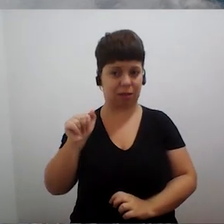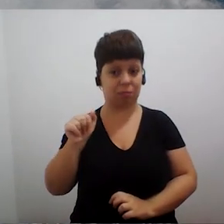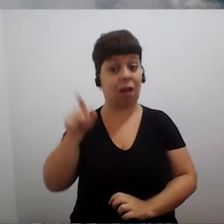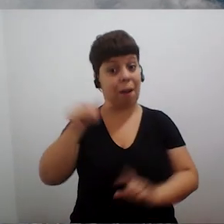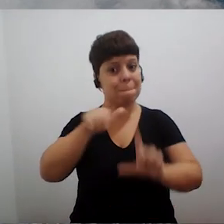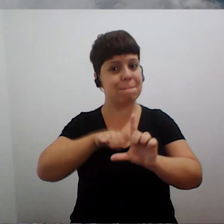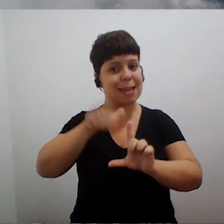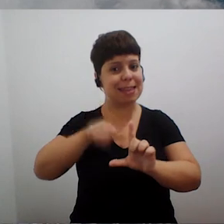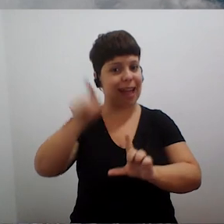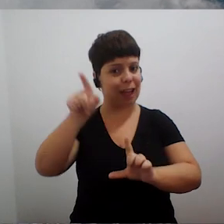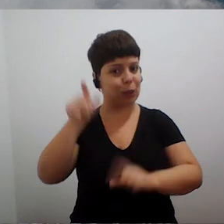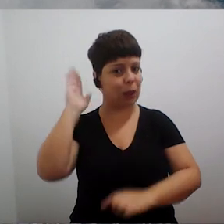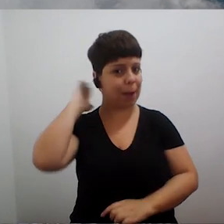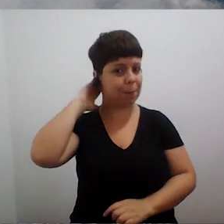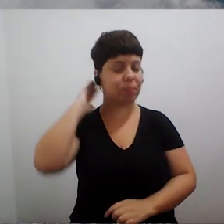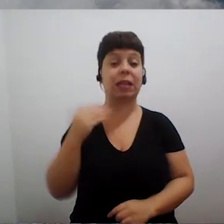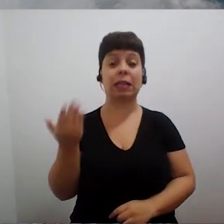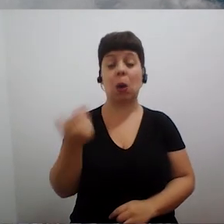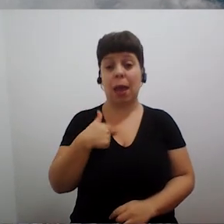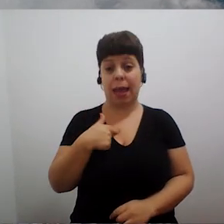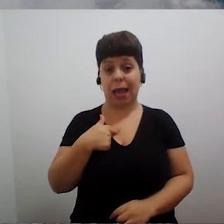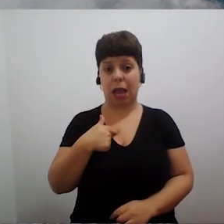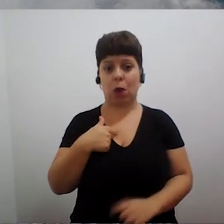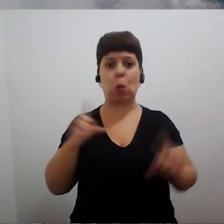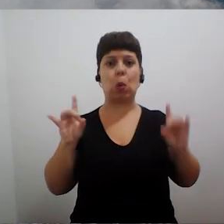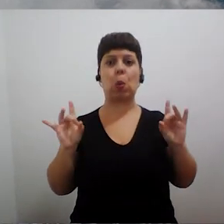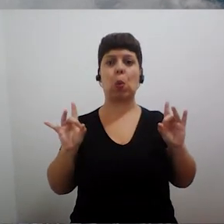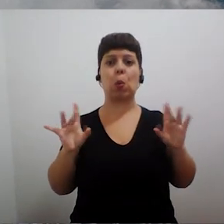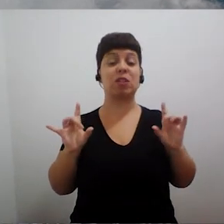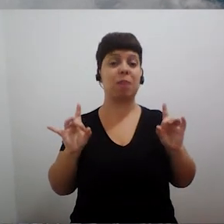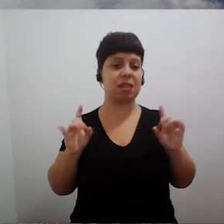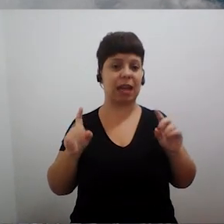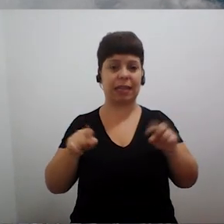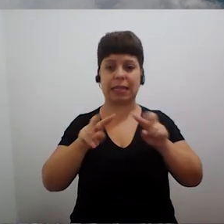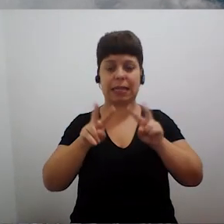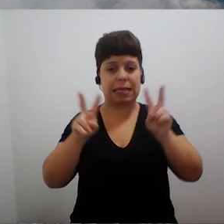Bom, Professor Alexander eu não sou propriamente um especialista nesse tema,